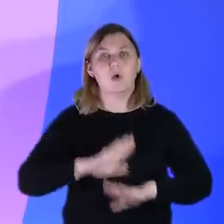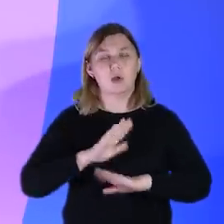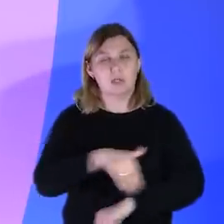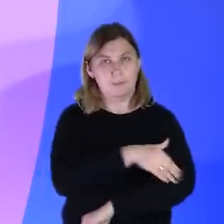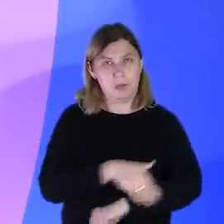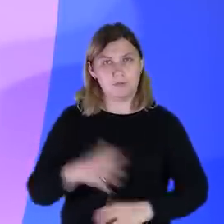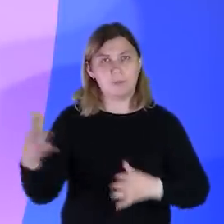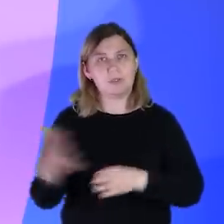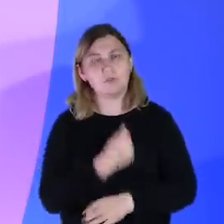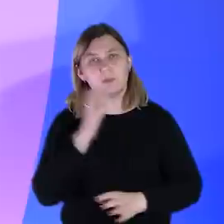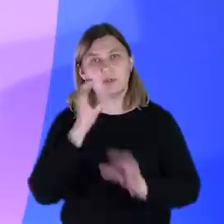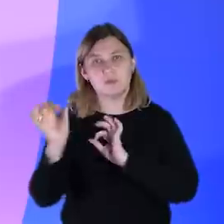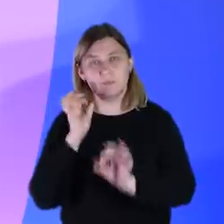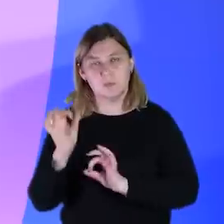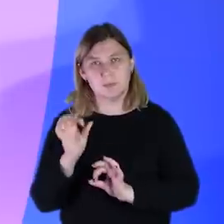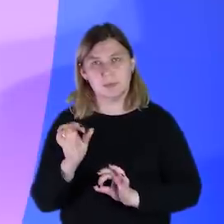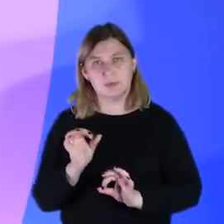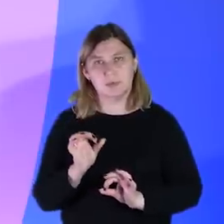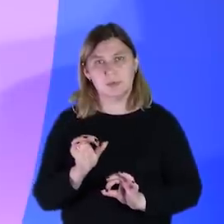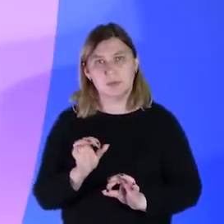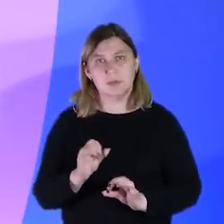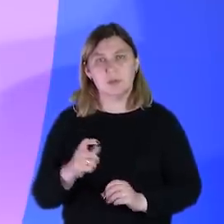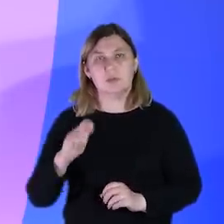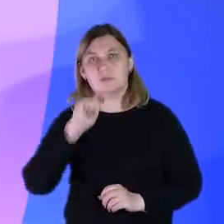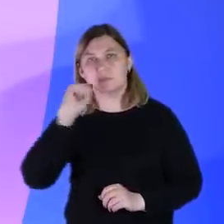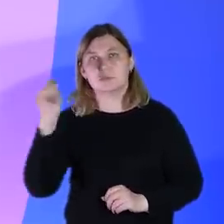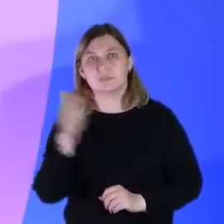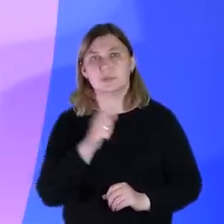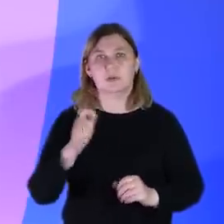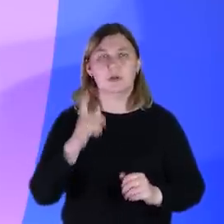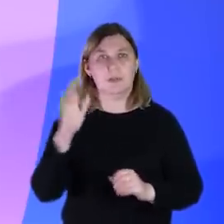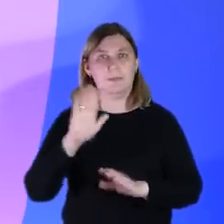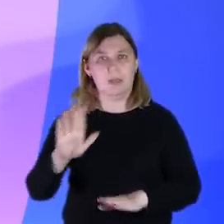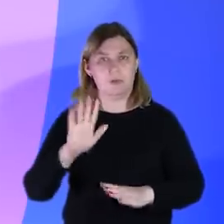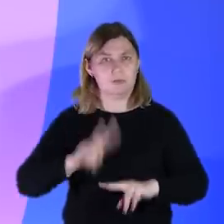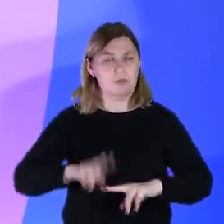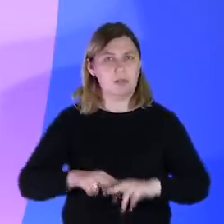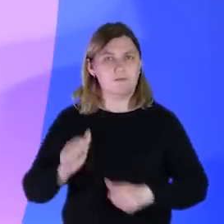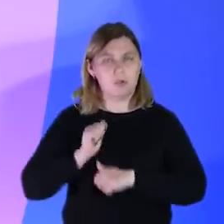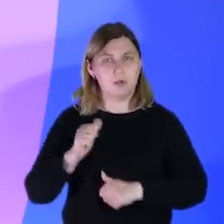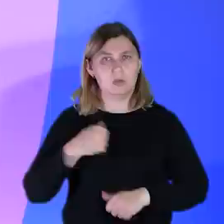zdobyć jakąkolwiek informację wyprawiał się zbrojnie na sowiecką stronę i w zasadzie porywał